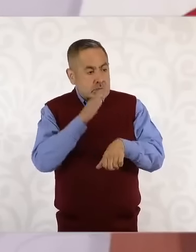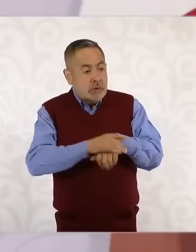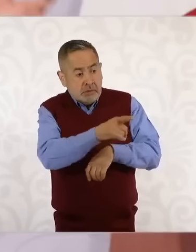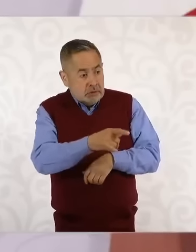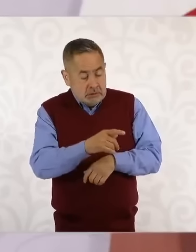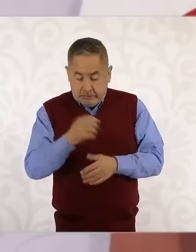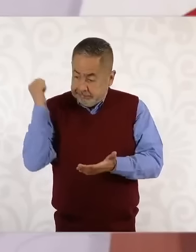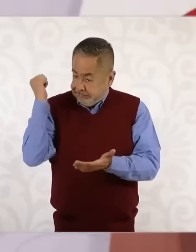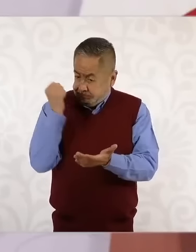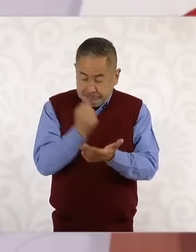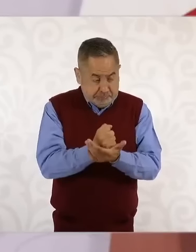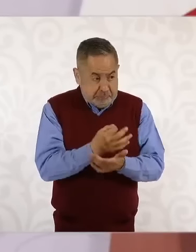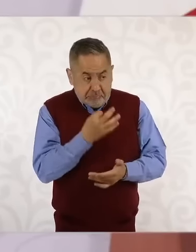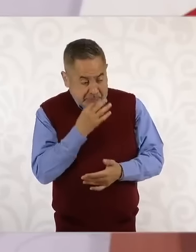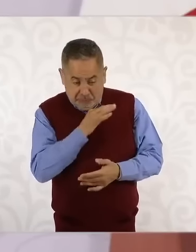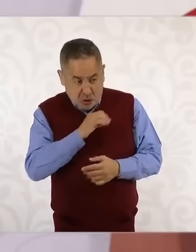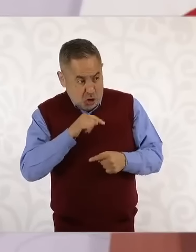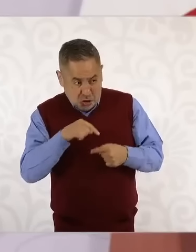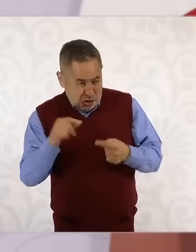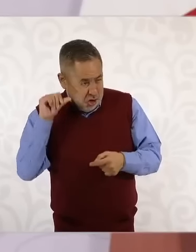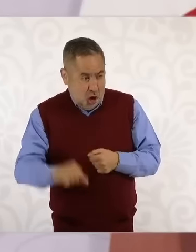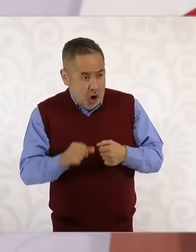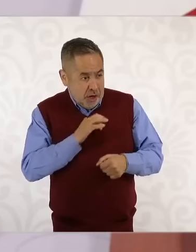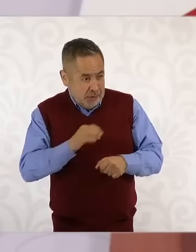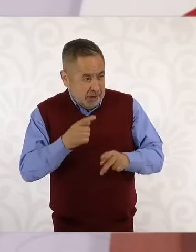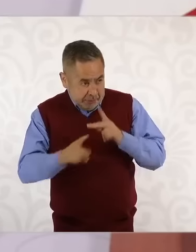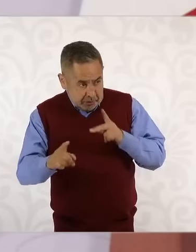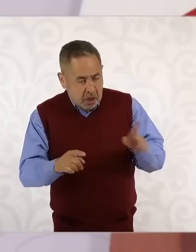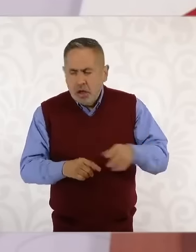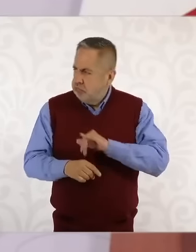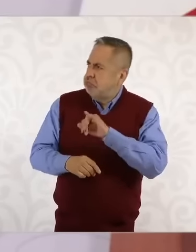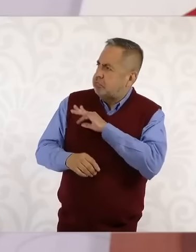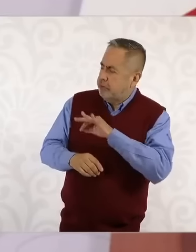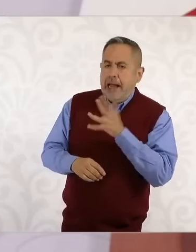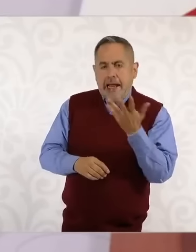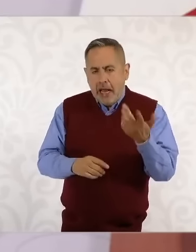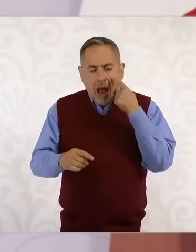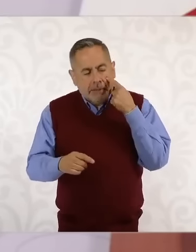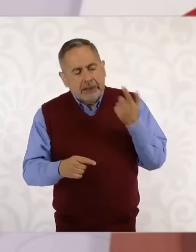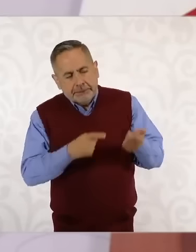que se obtiene el permiso. Entonces conjuntamos, tratamos de conjuntar lo mejor de la parte del